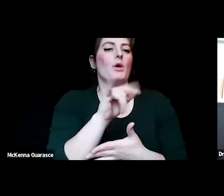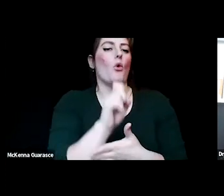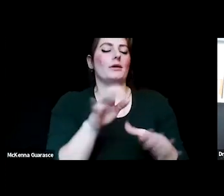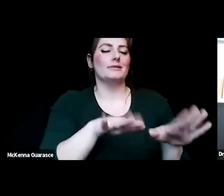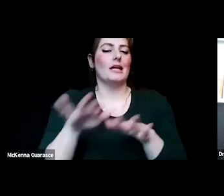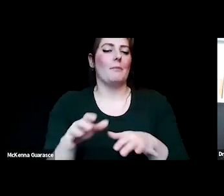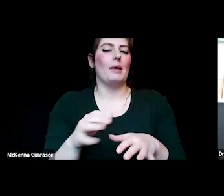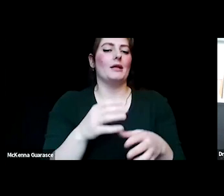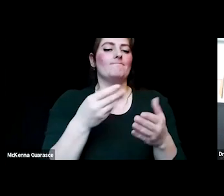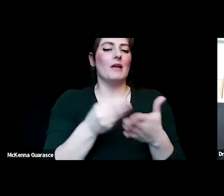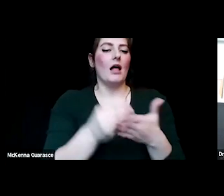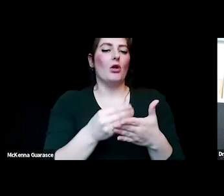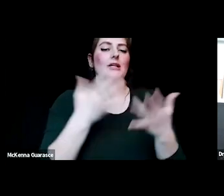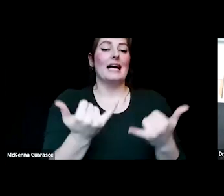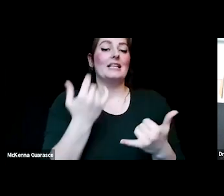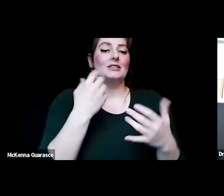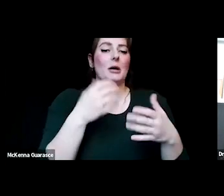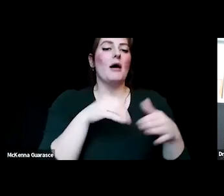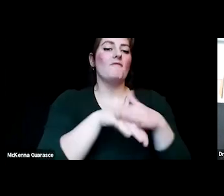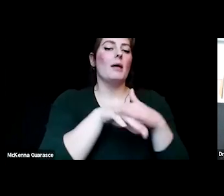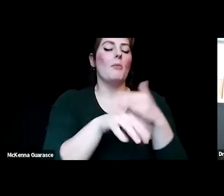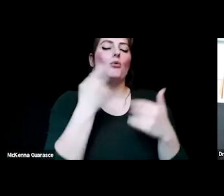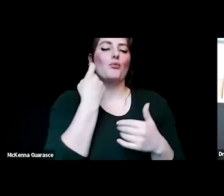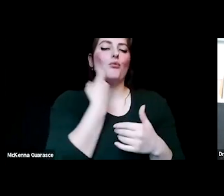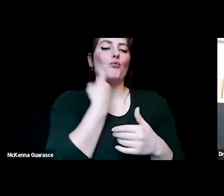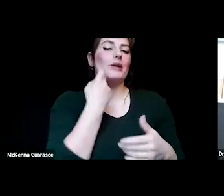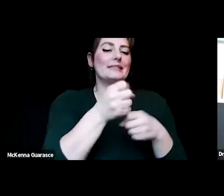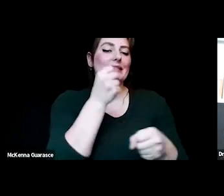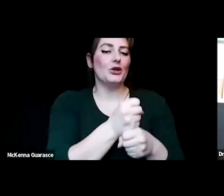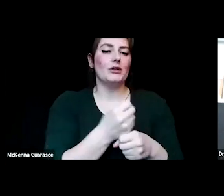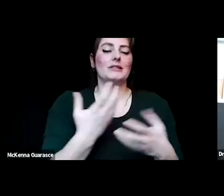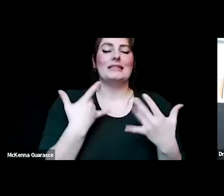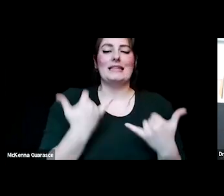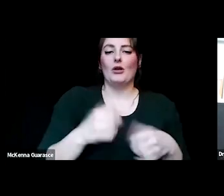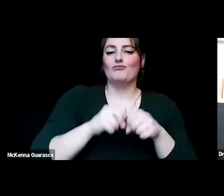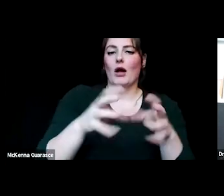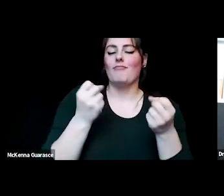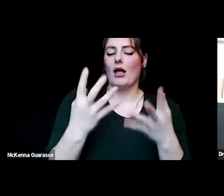del acuerdo de opioides para comprar naloxona y lanzar todo tipo de iniciativas y subproductos.